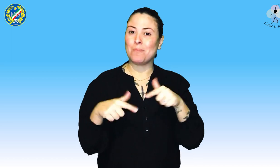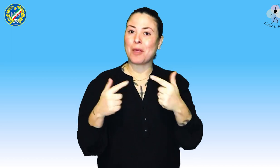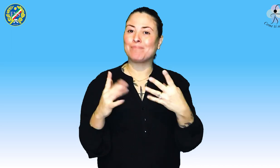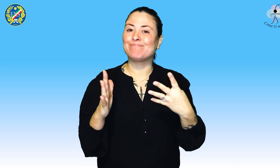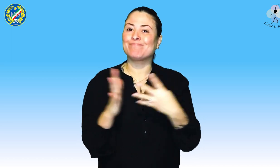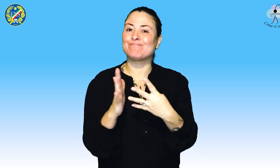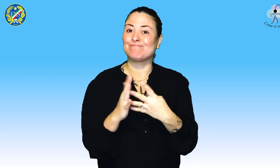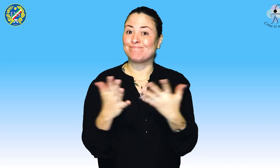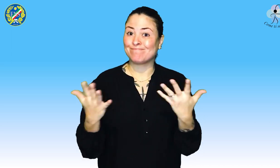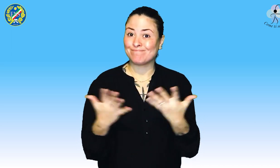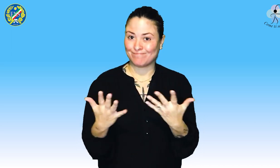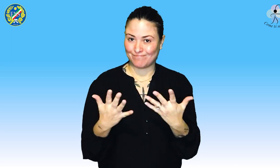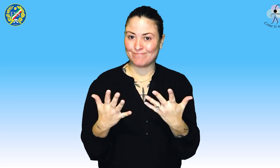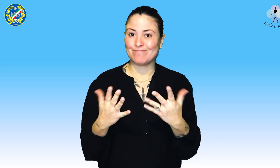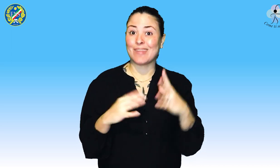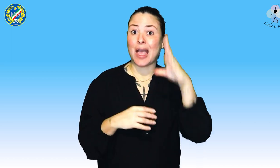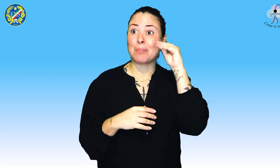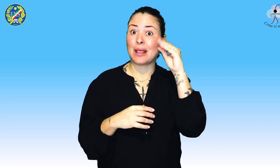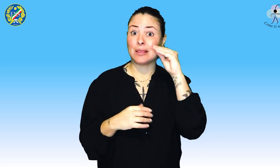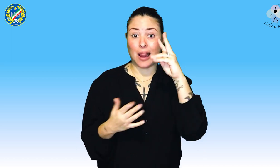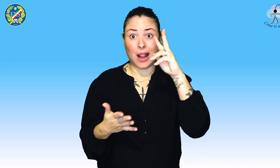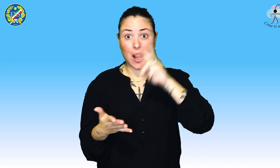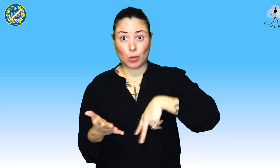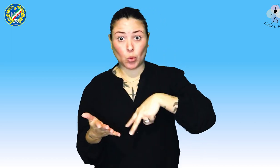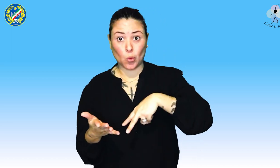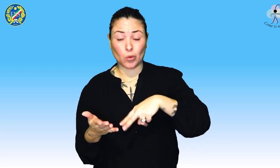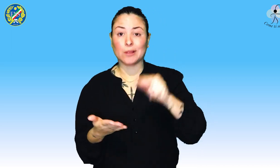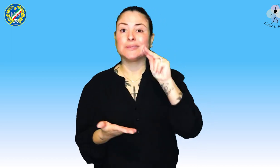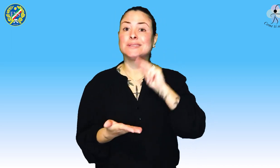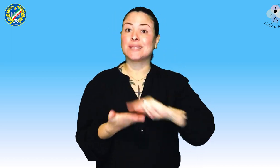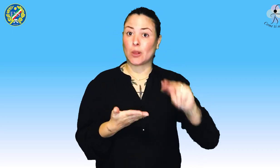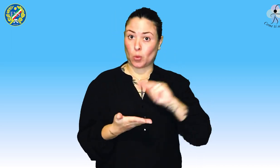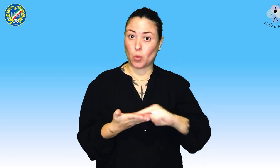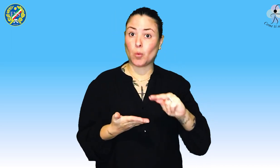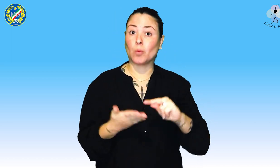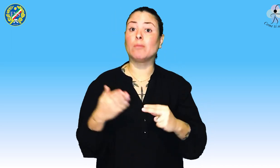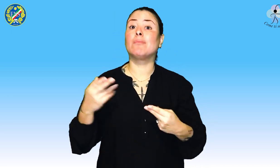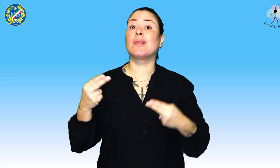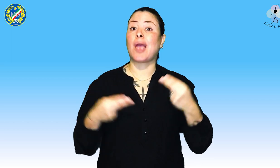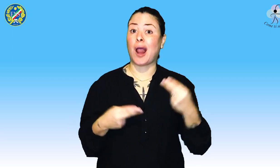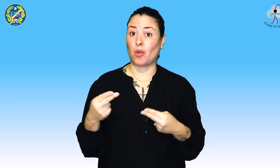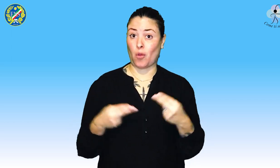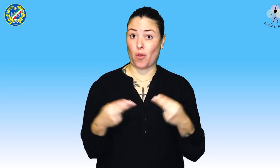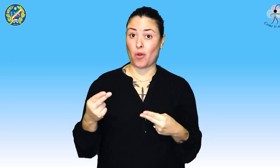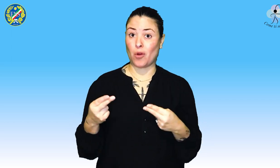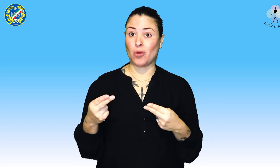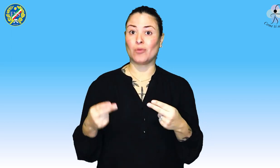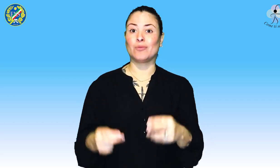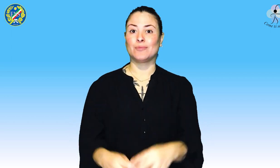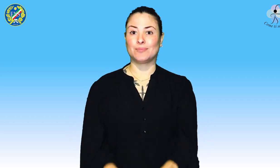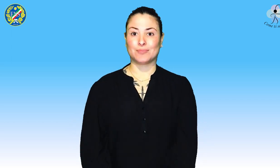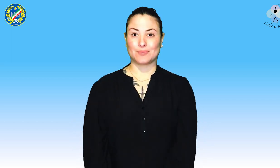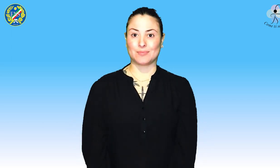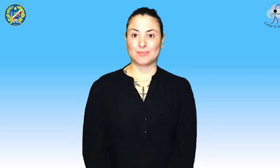che si manifestano con difficoltà ad apprendere la lettura, la scrittura (ortografia e grafia) e il calcolo.